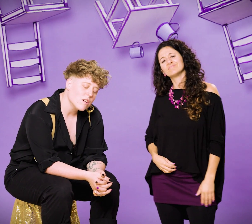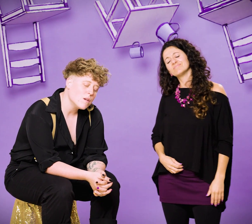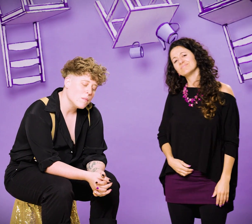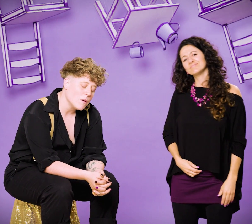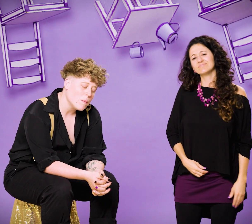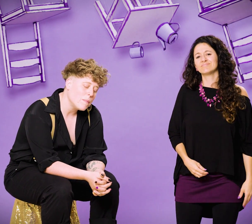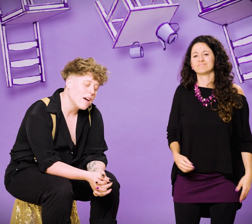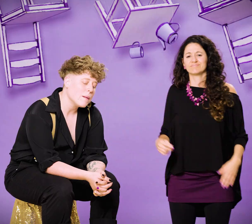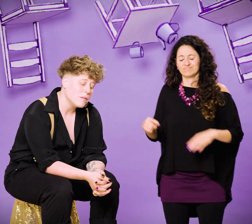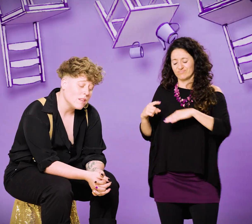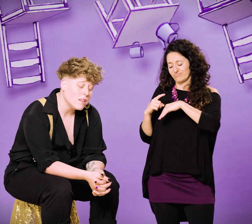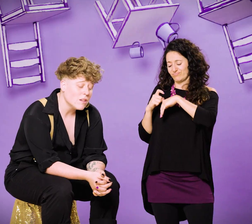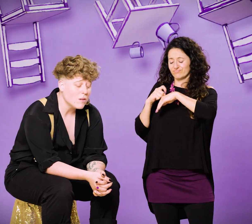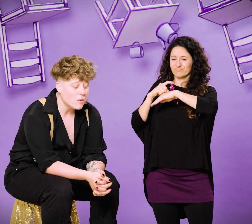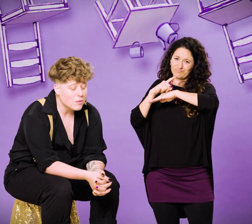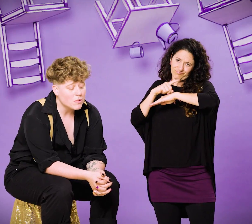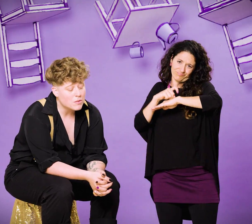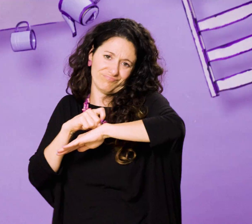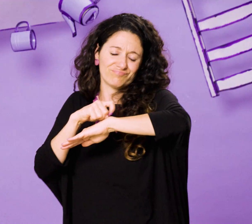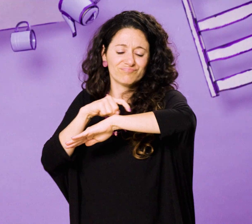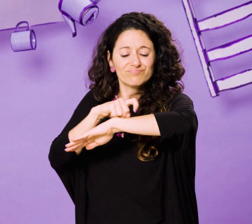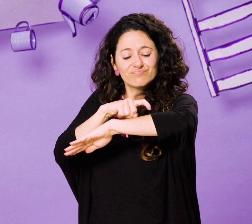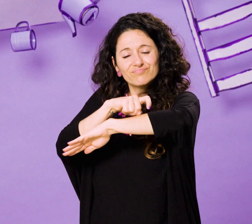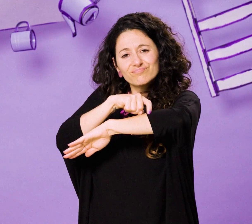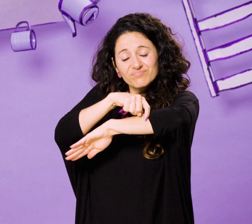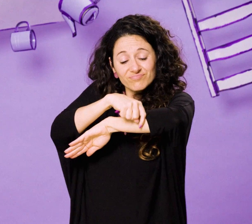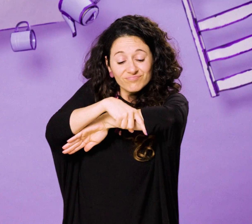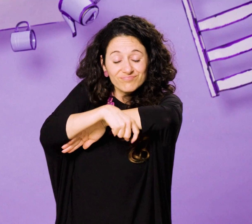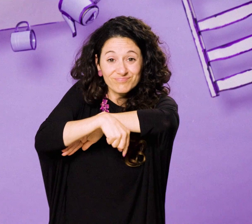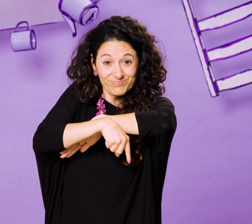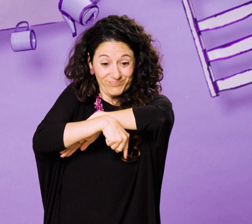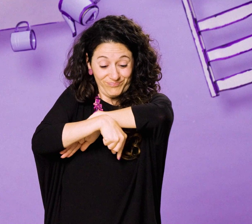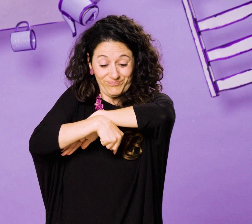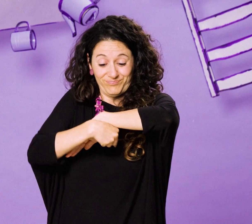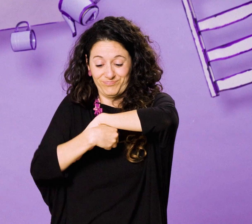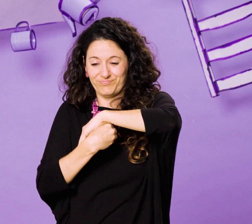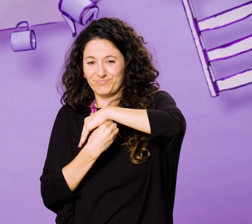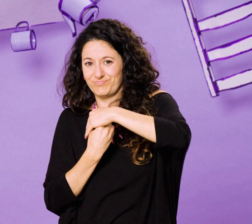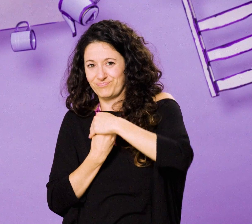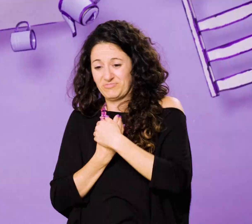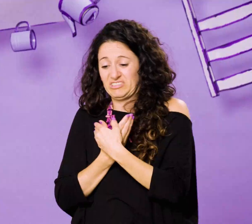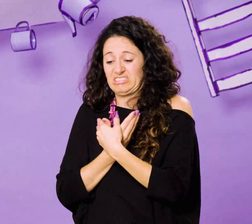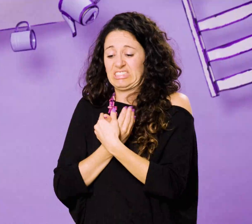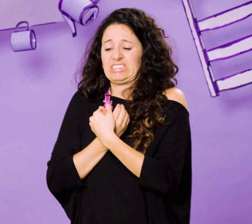J’suis comme un papillon Les ailes encore mouillées